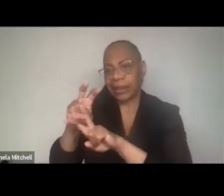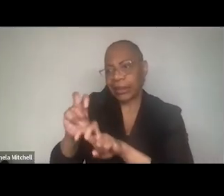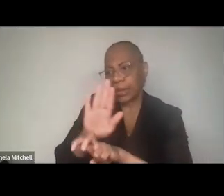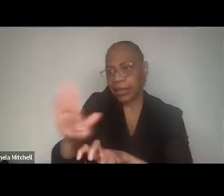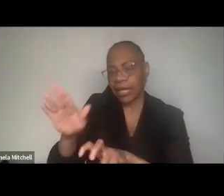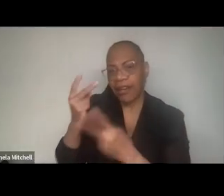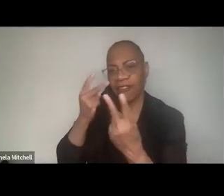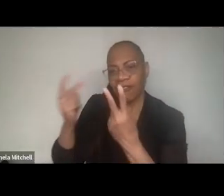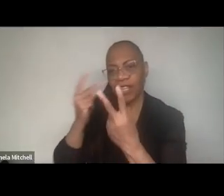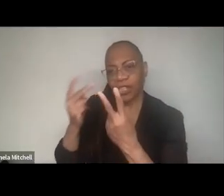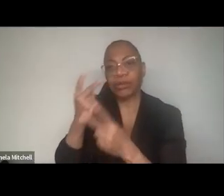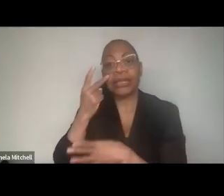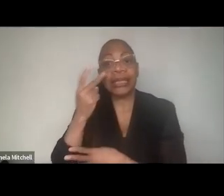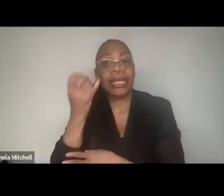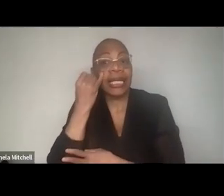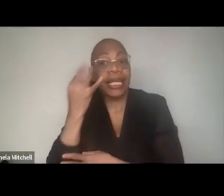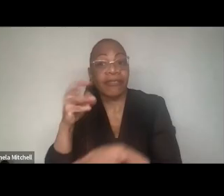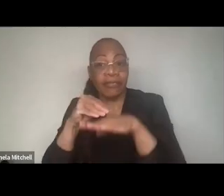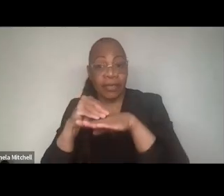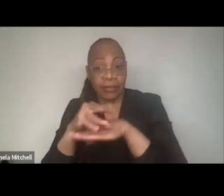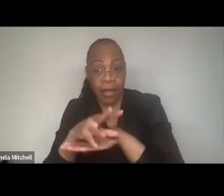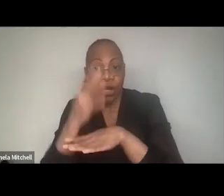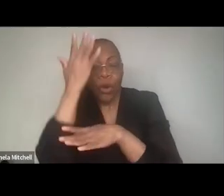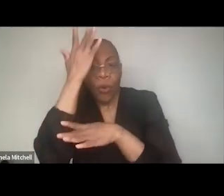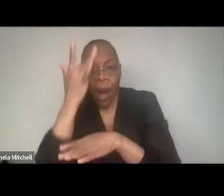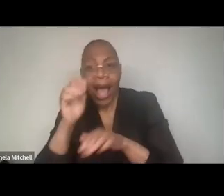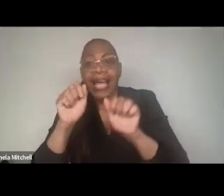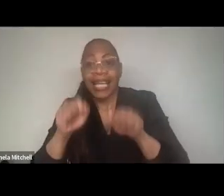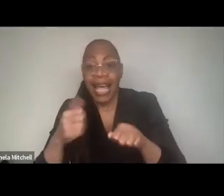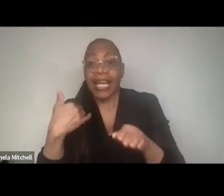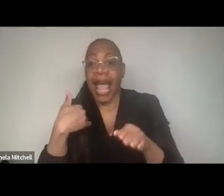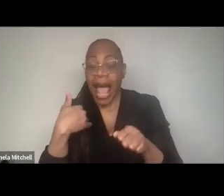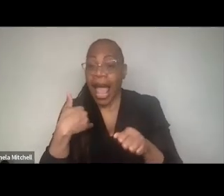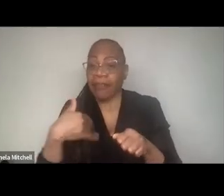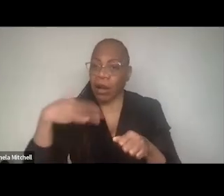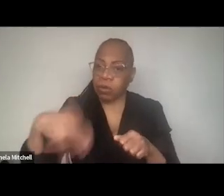para ver si eso le afecta. Porque eso puede tener un impacto muy grande en su capacidad para moverse de manera segura